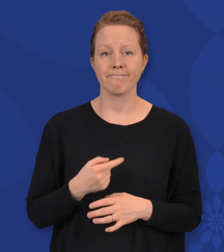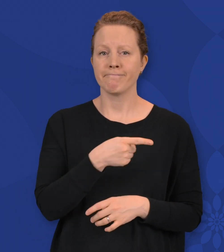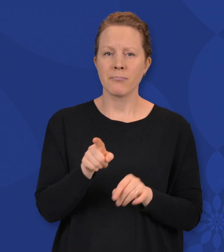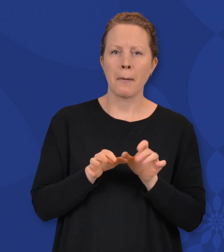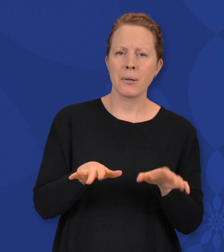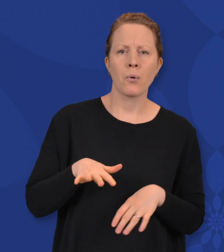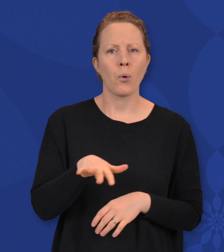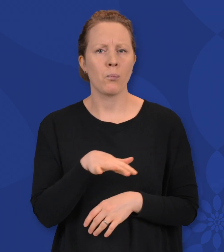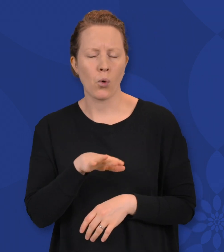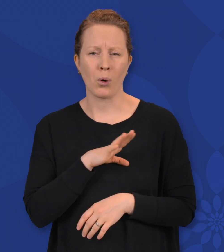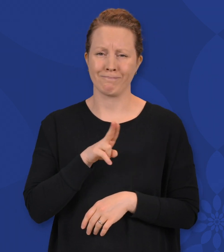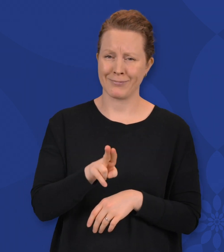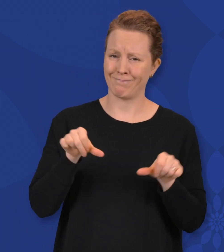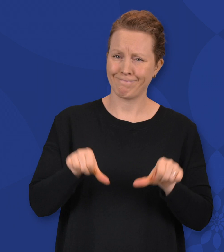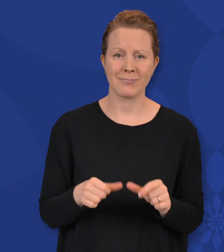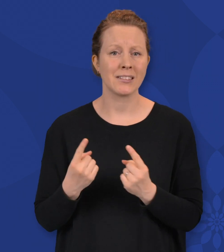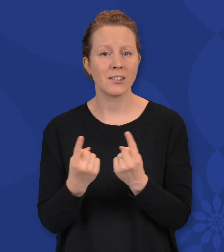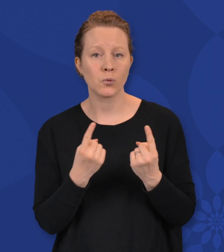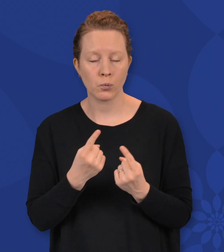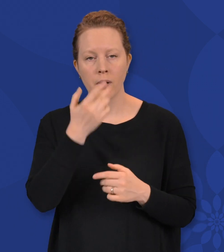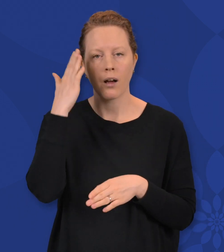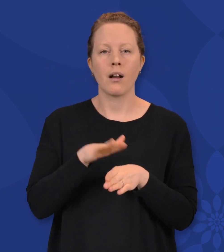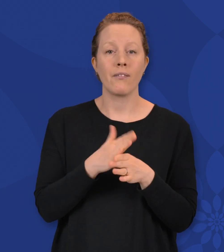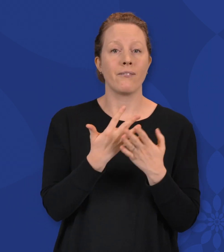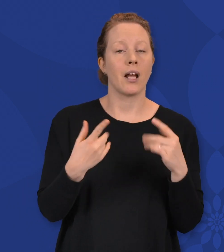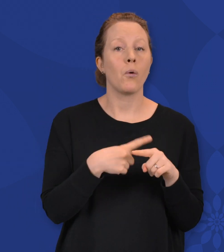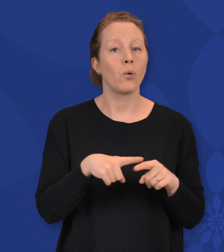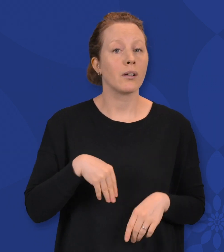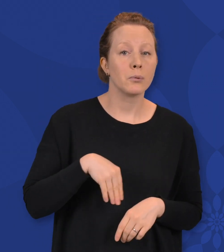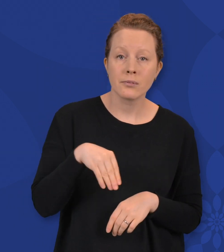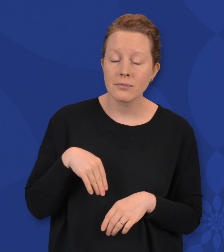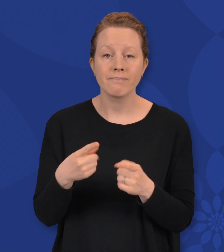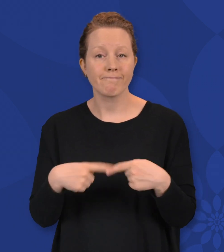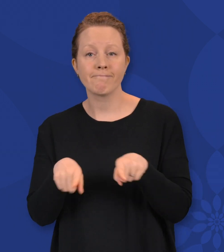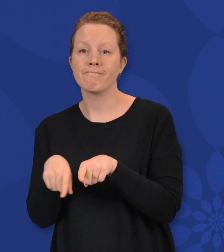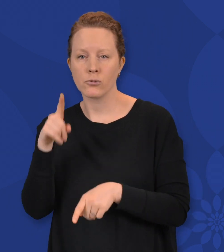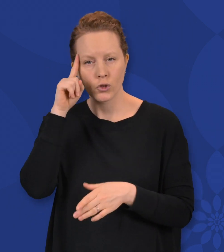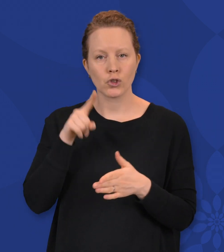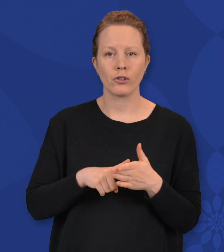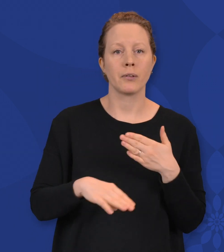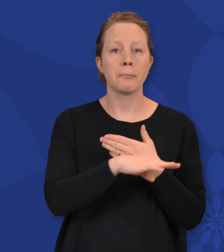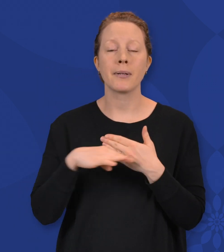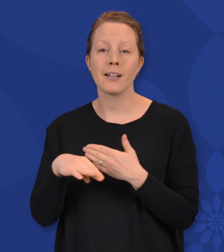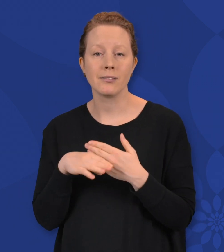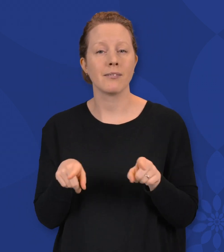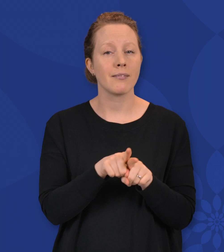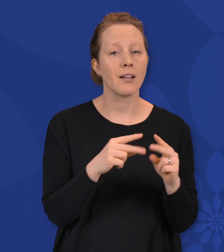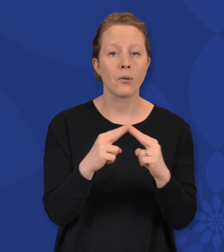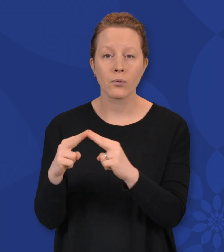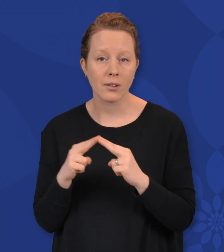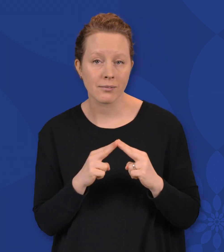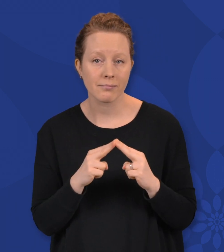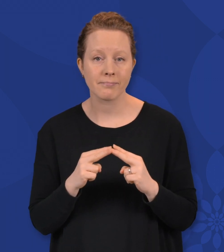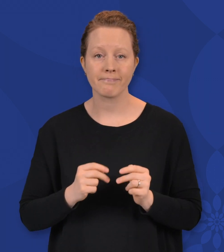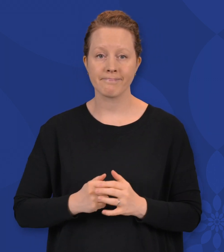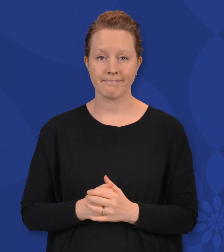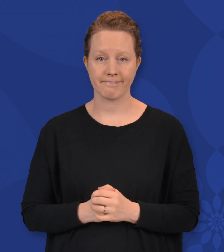Flera ytterligare åtgärder som begränsar närkontakter vidtas i de värsta epidemiområdena.